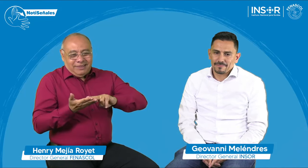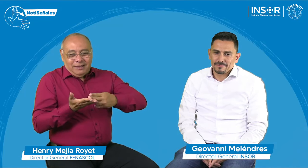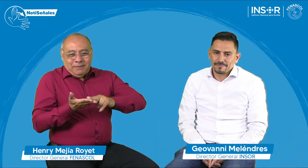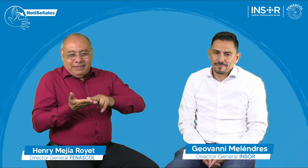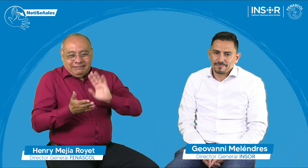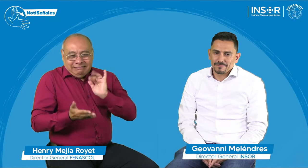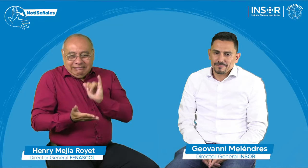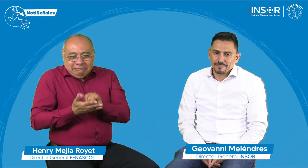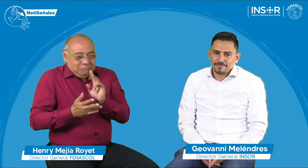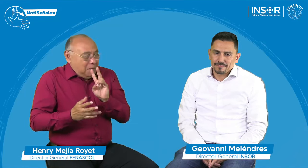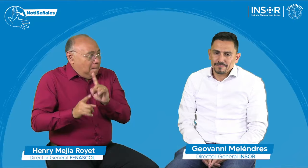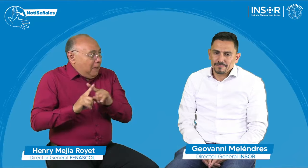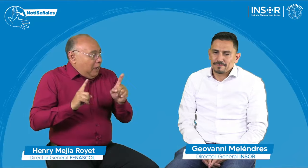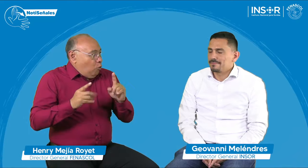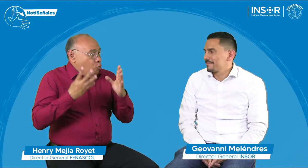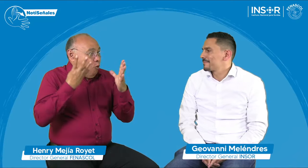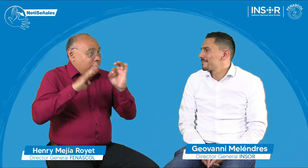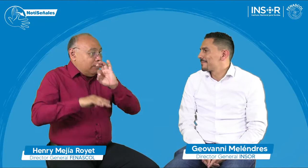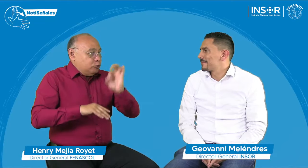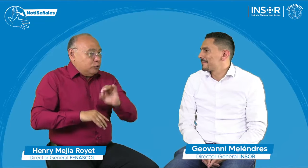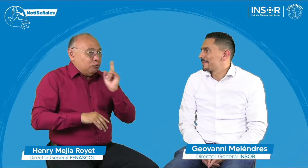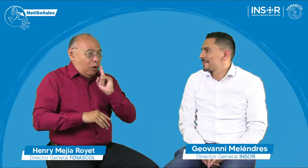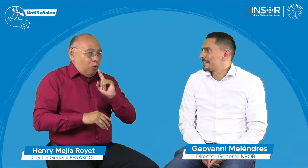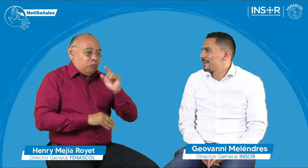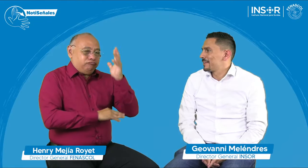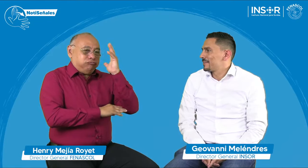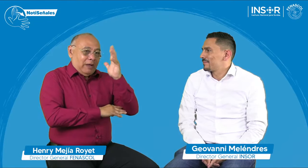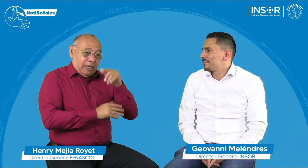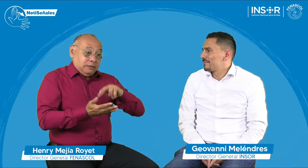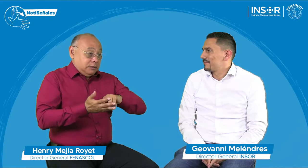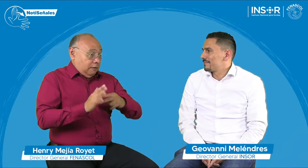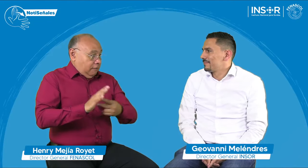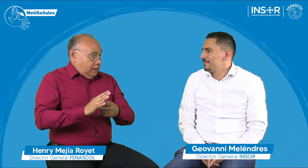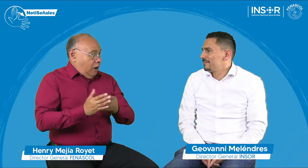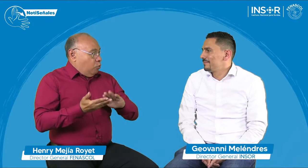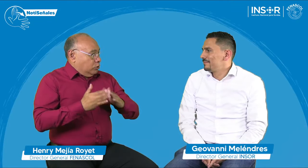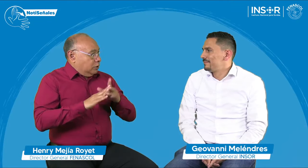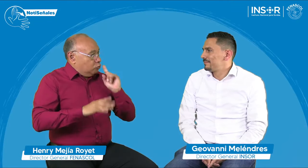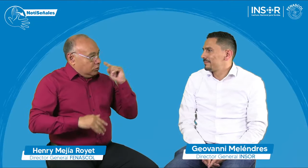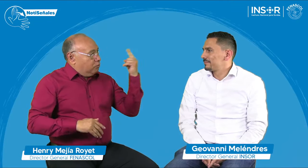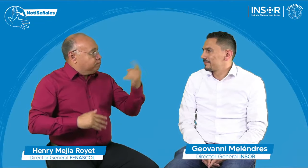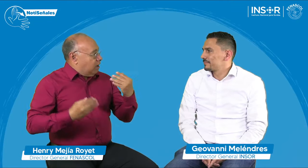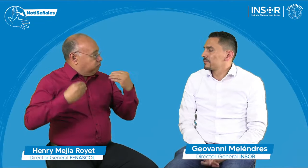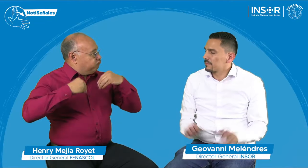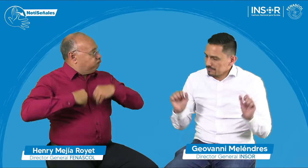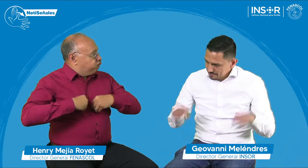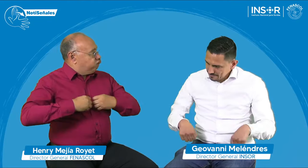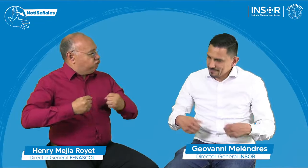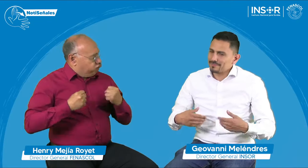noventa por ciento fueron personas sordas dos oyentes no